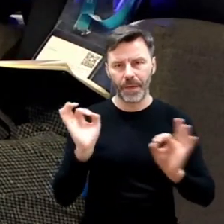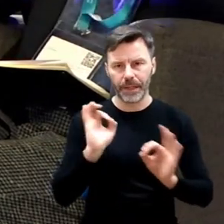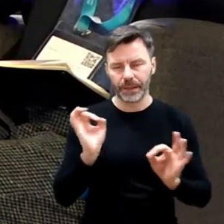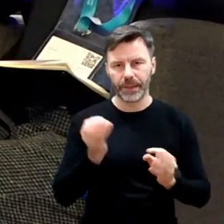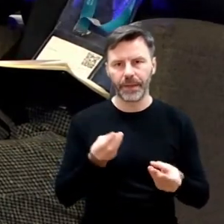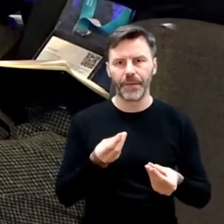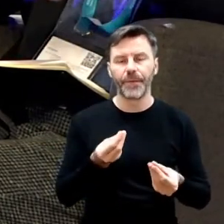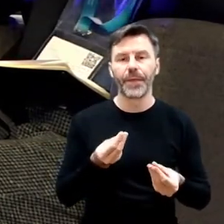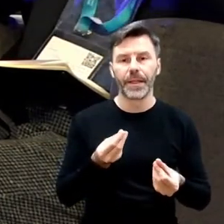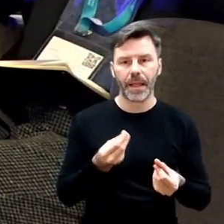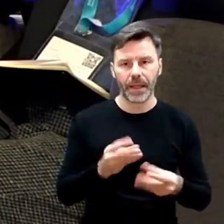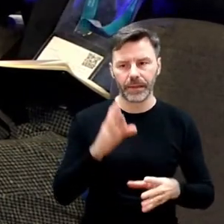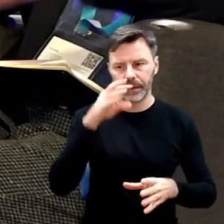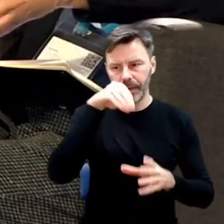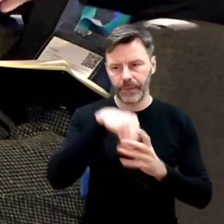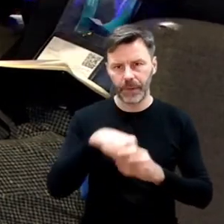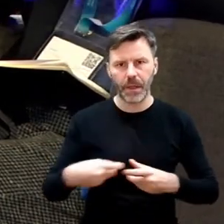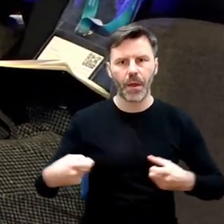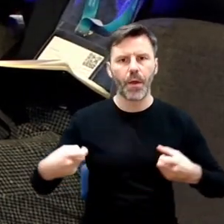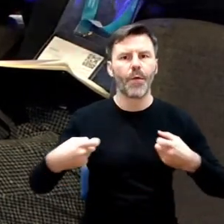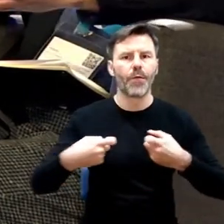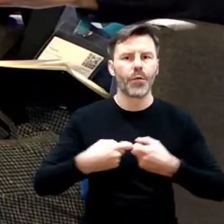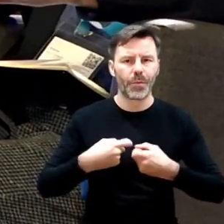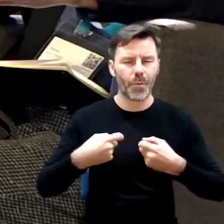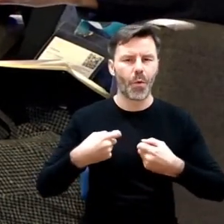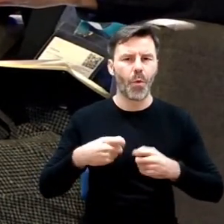współudziału, montażu finansowego itd.